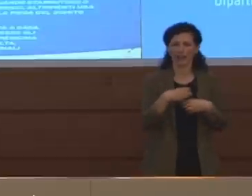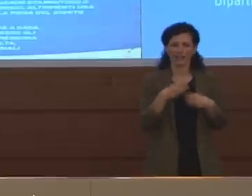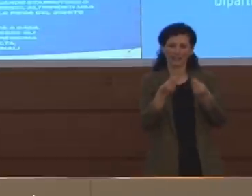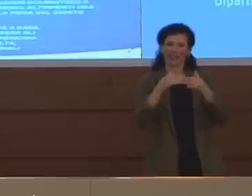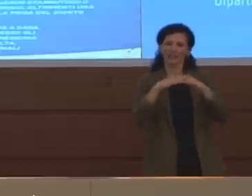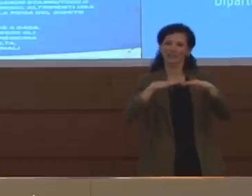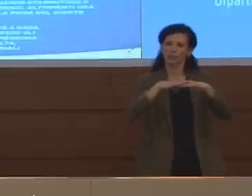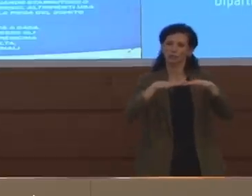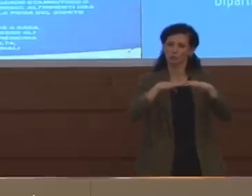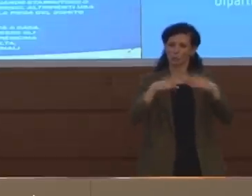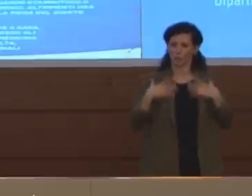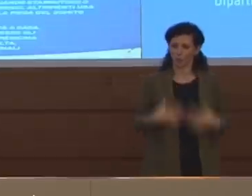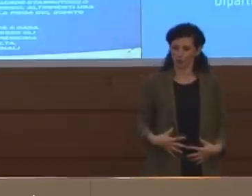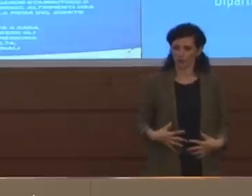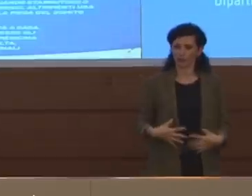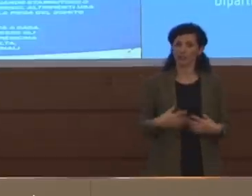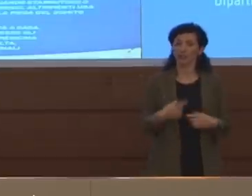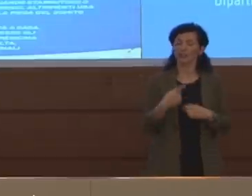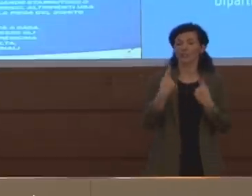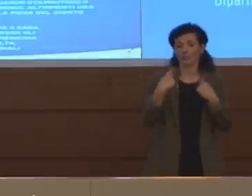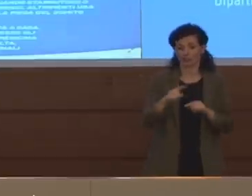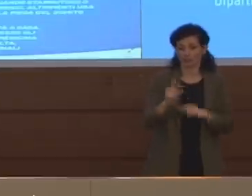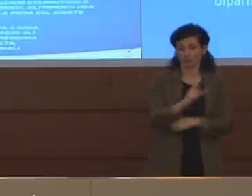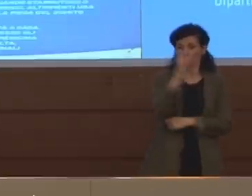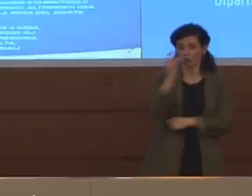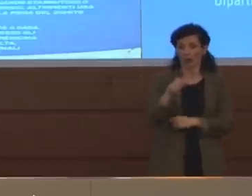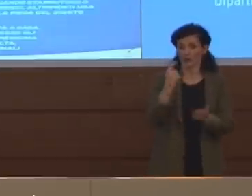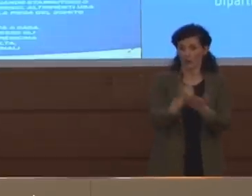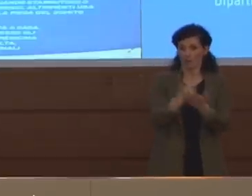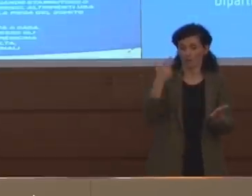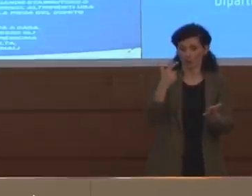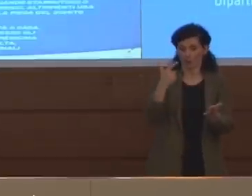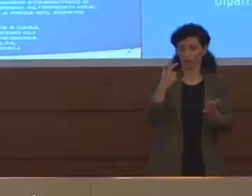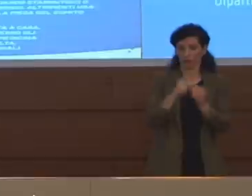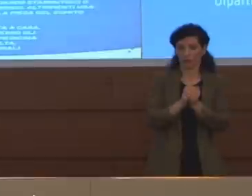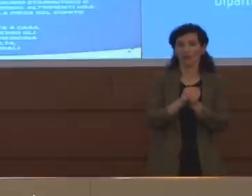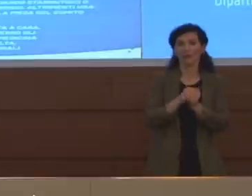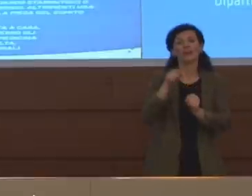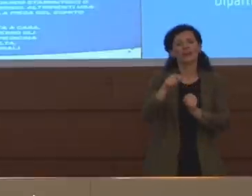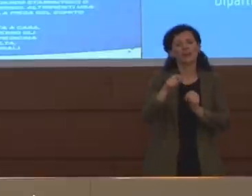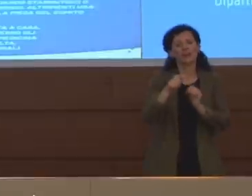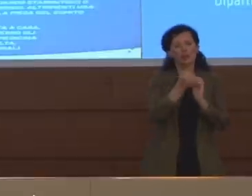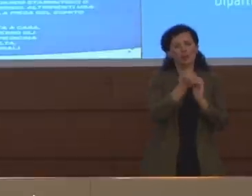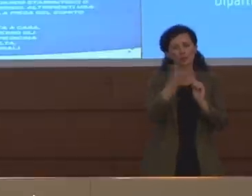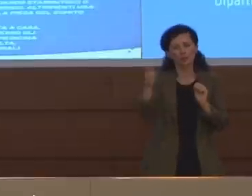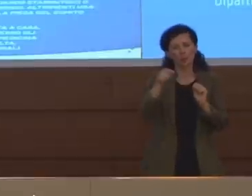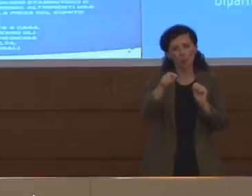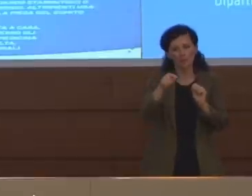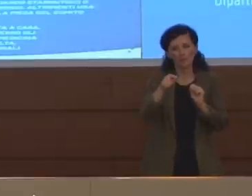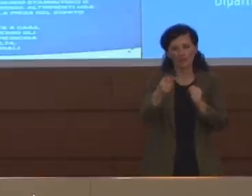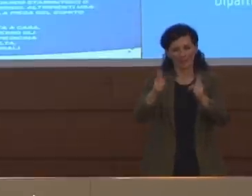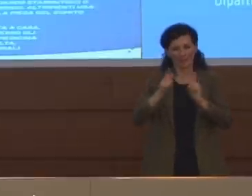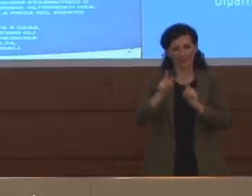hanno, fatemi usare questo termine, artigliato le nostre coscienze, le nostre